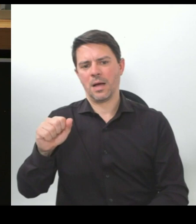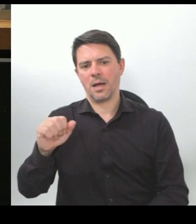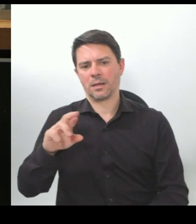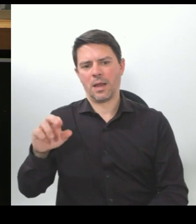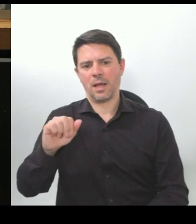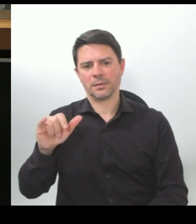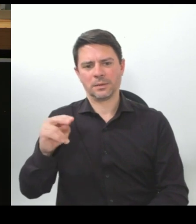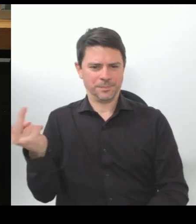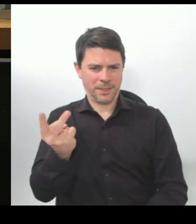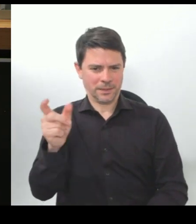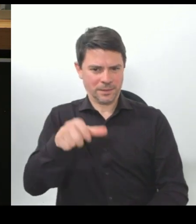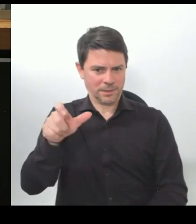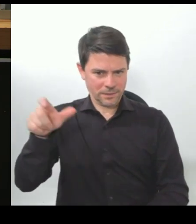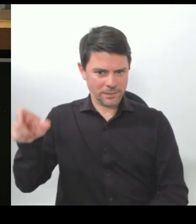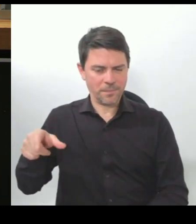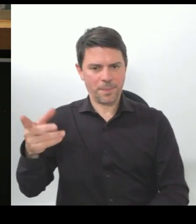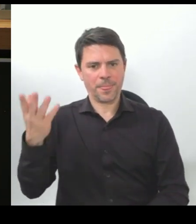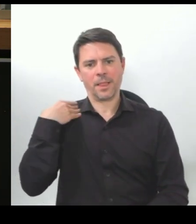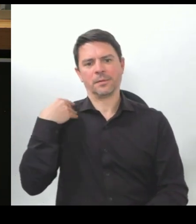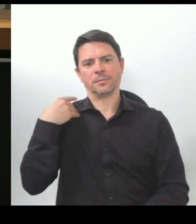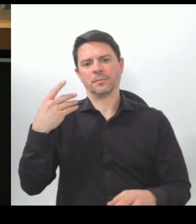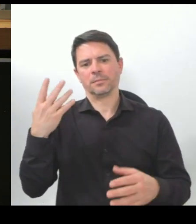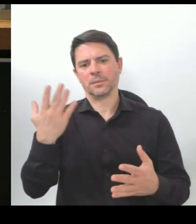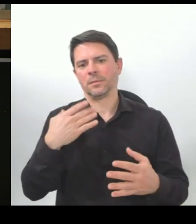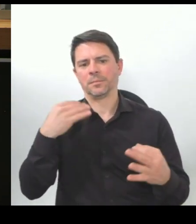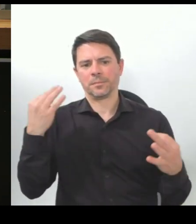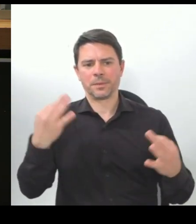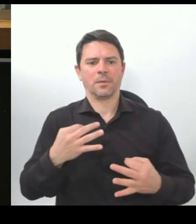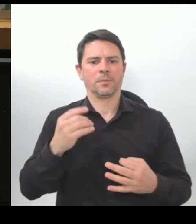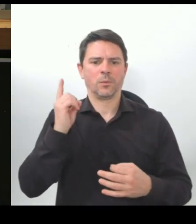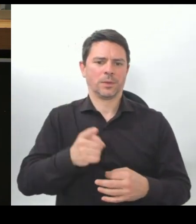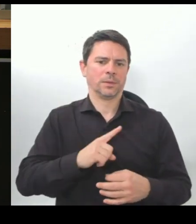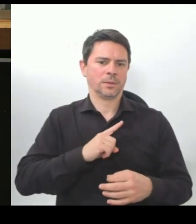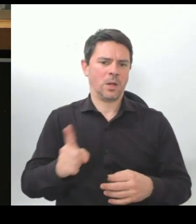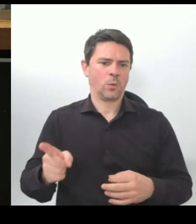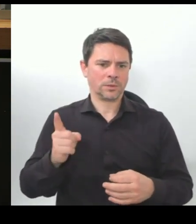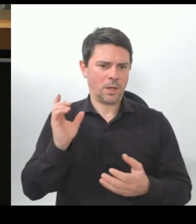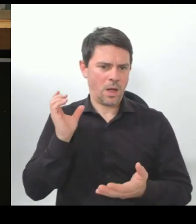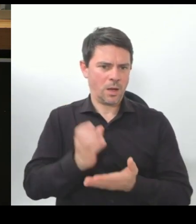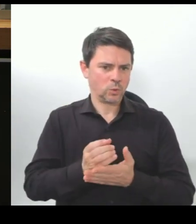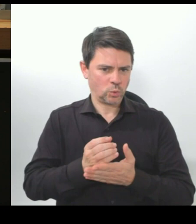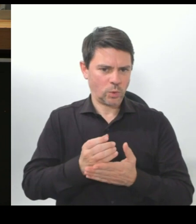einig, dass wir einen Weg finden müssen und ein Maßstab finden müssen. Dieser Maßstab hieß in dieser